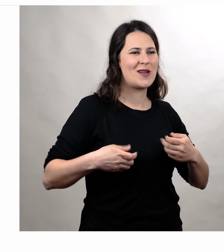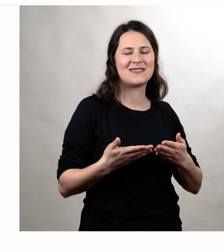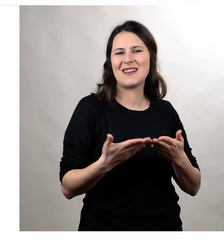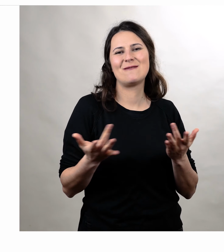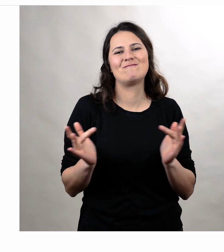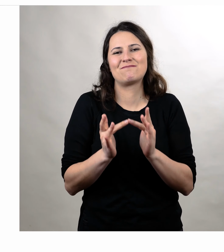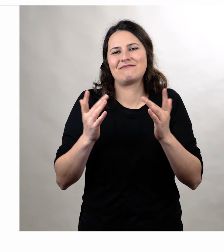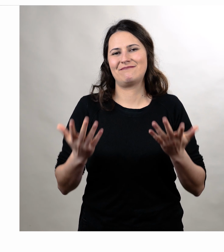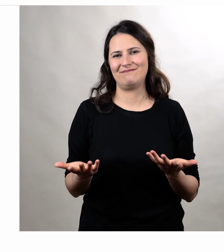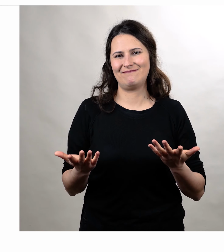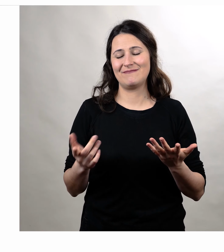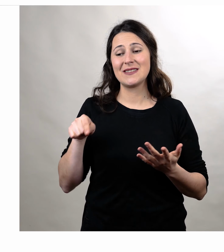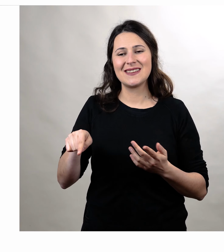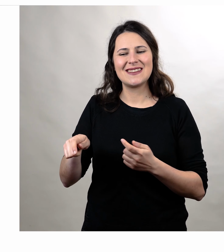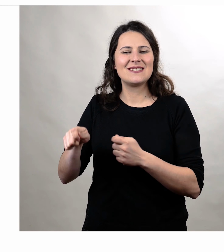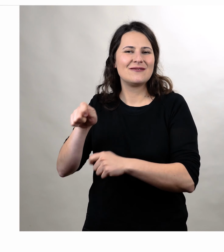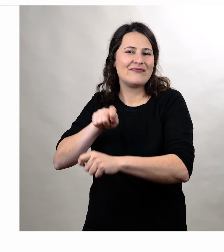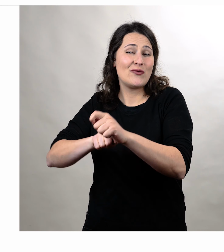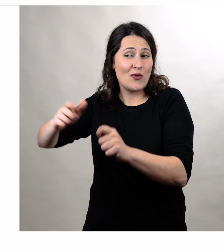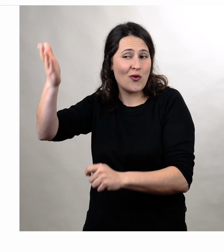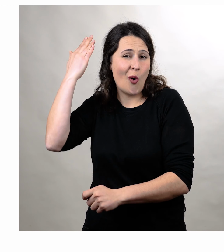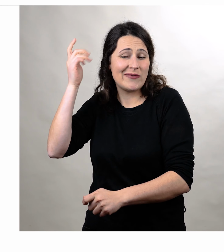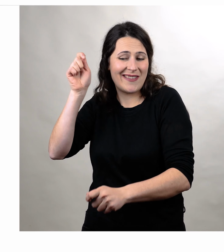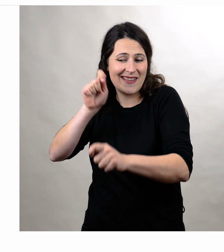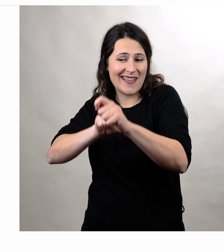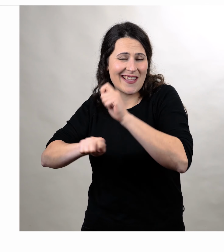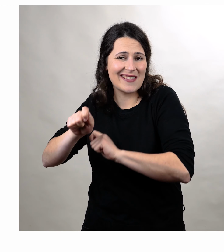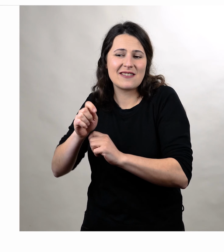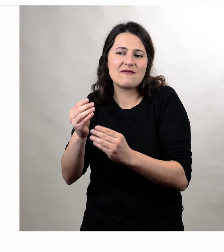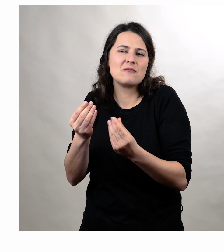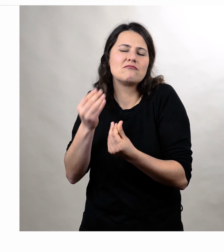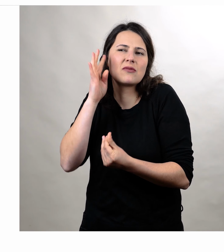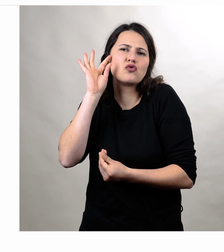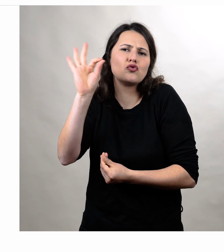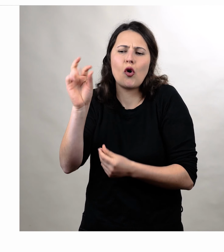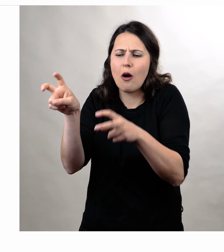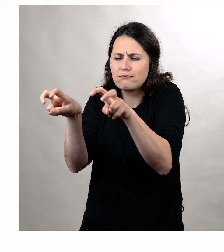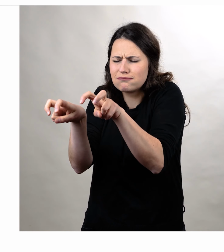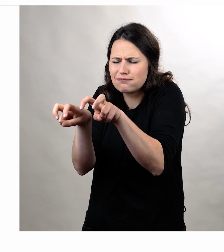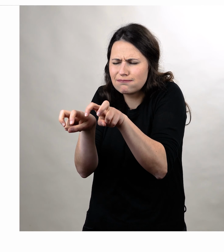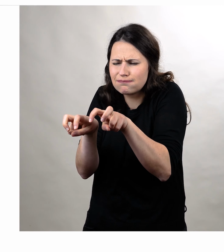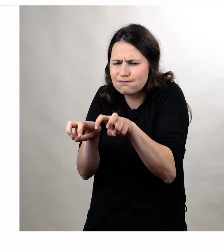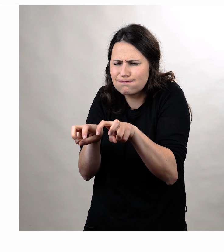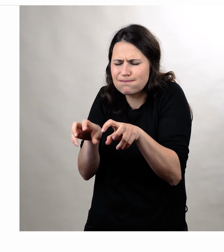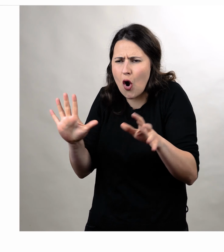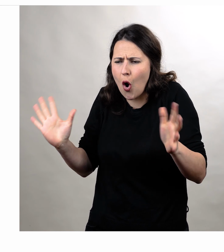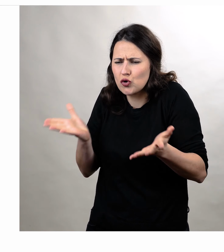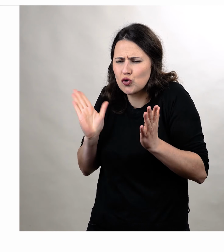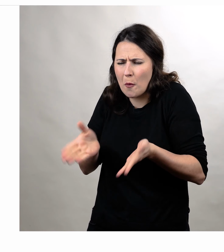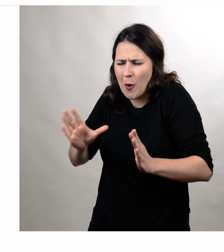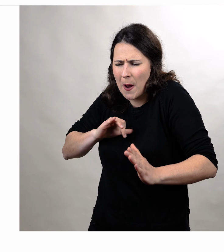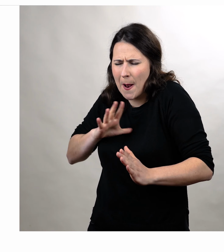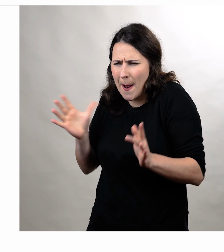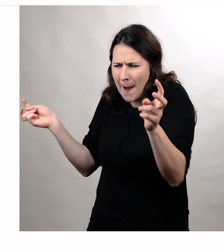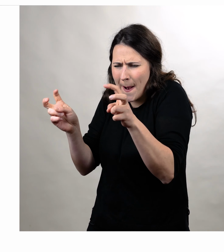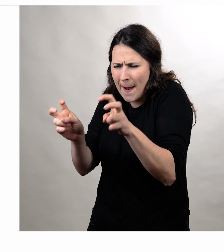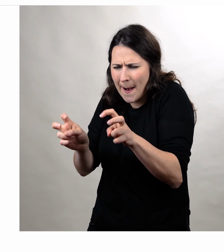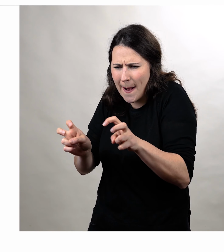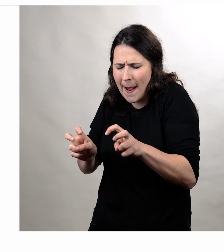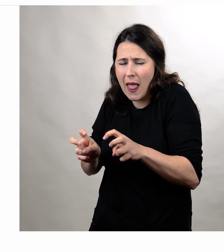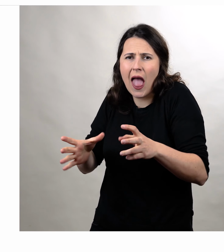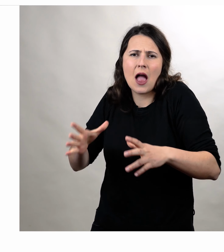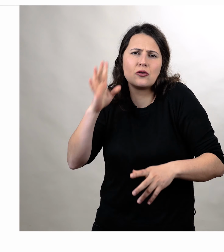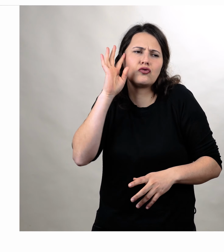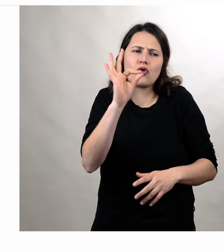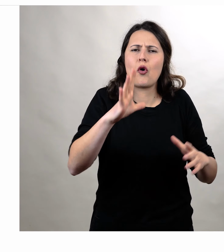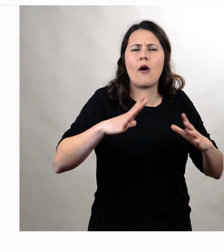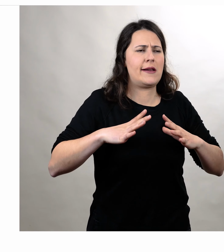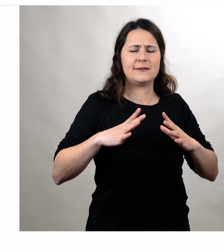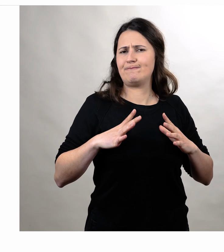Είχαν δημιουργηθεί για μεγιστοποίηση του αριθμού των επιβατών και όχι για να προσφέρουν ανέσεις.